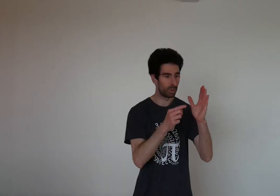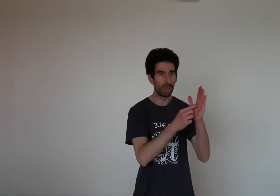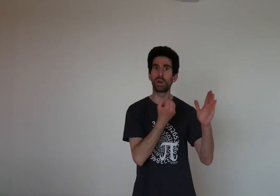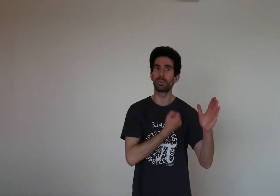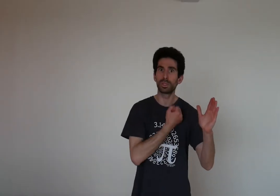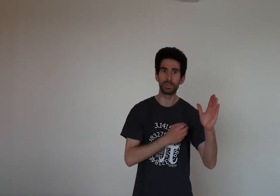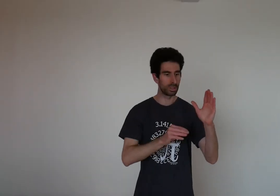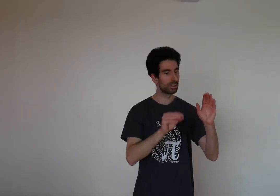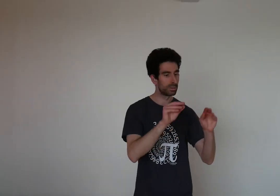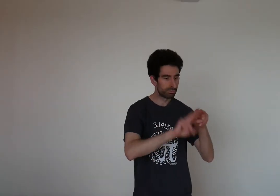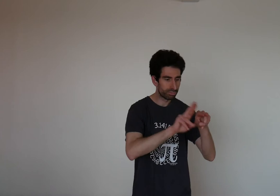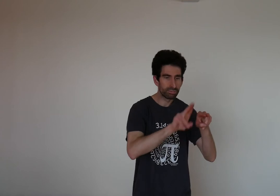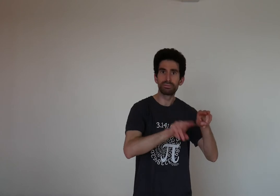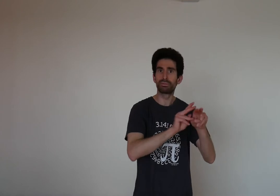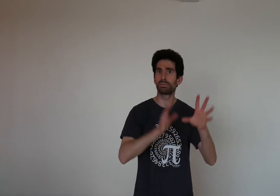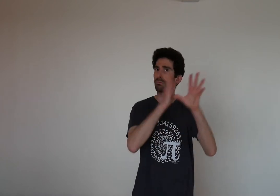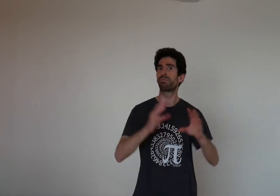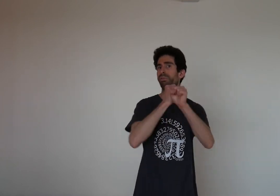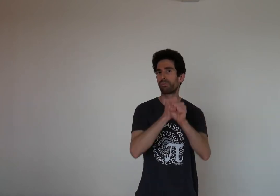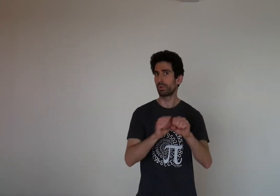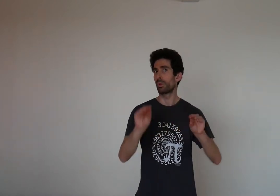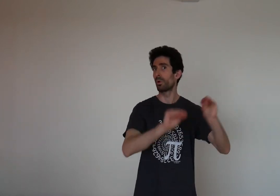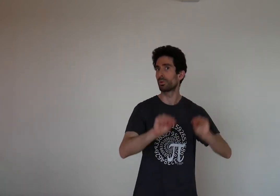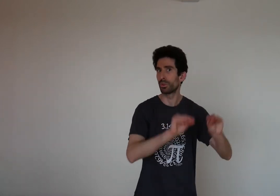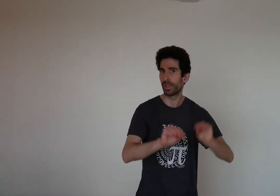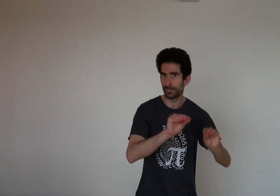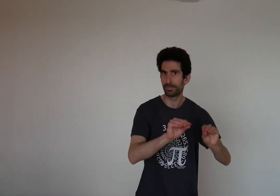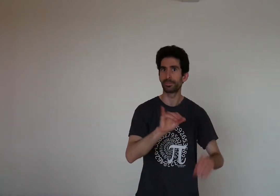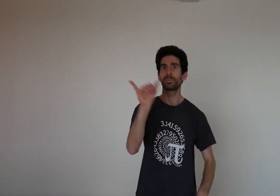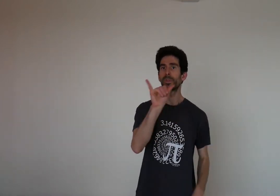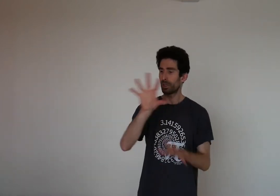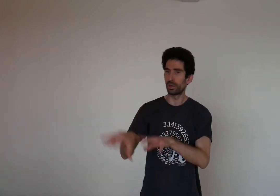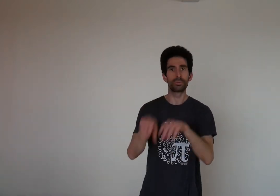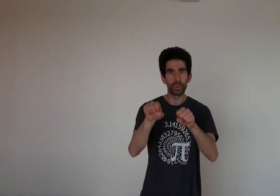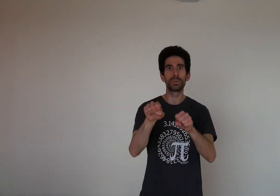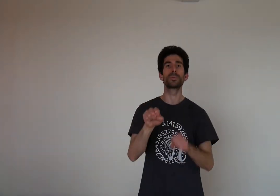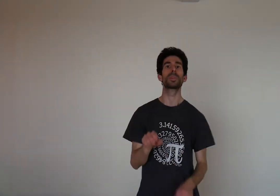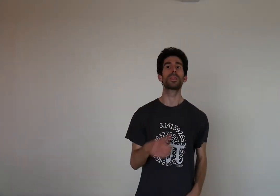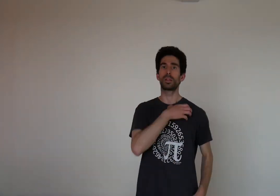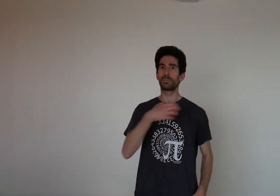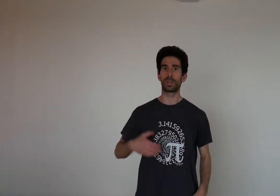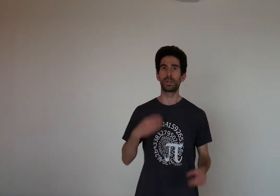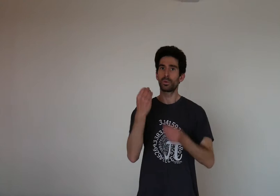Réparer quand c'est abimé. Bref, c'est de l'entretien. Qui les embauche ? Les communes